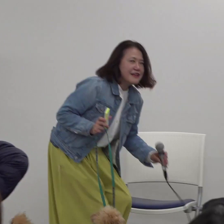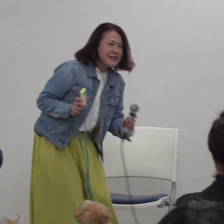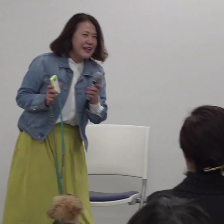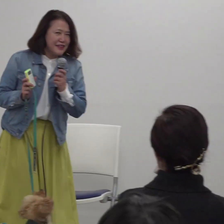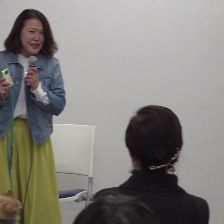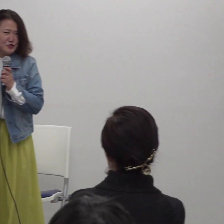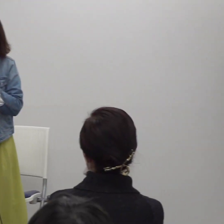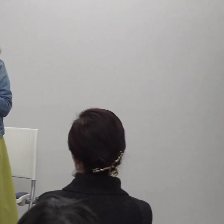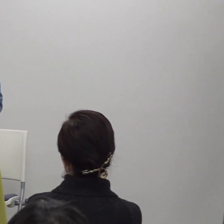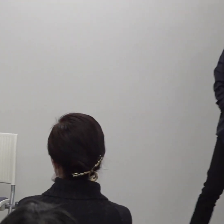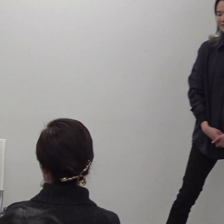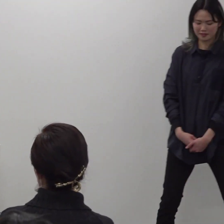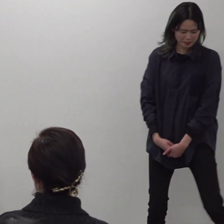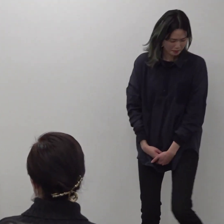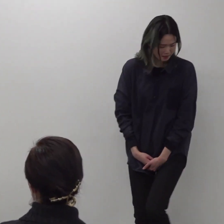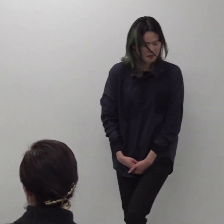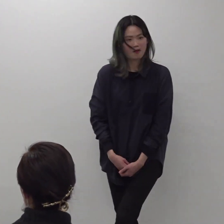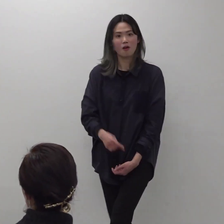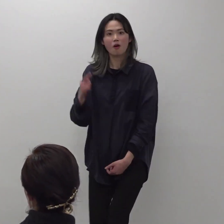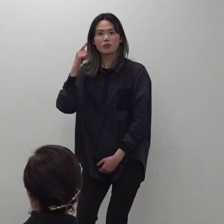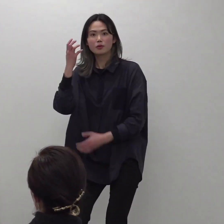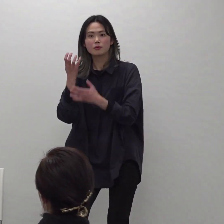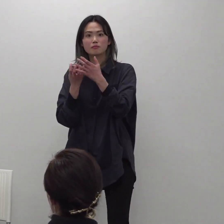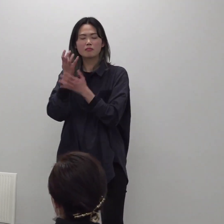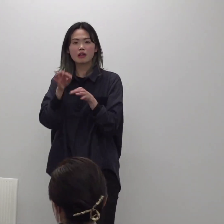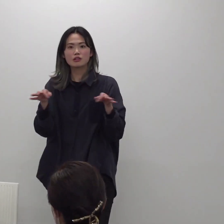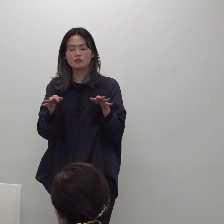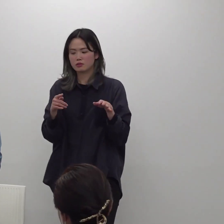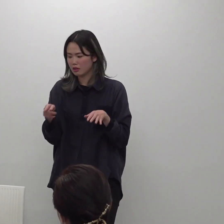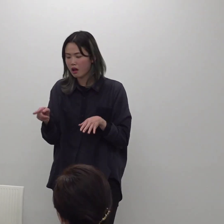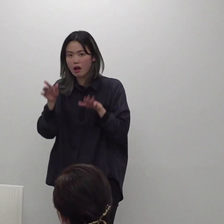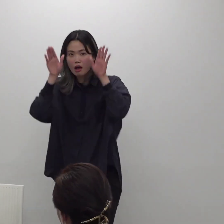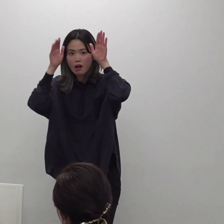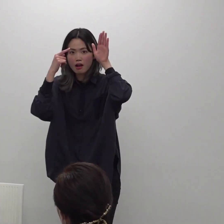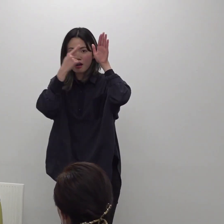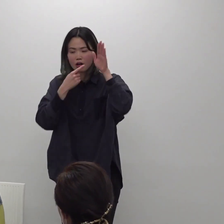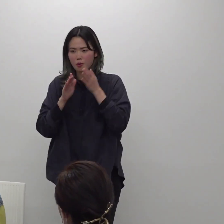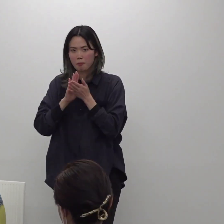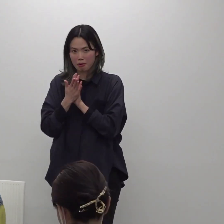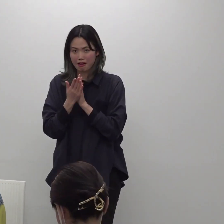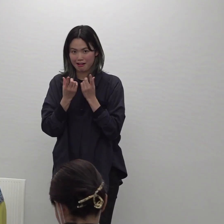松本）鳴った瞬間、ちょっとキリっと顔が変わったと思います